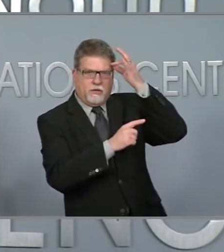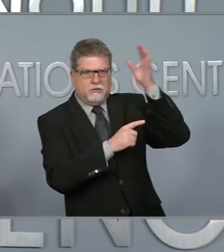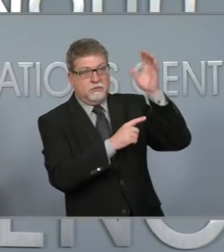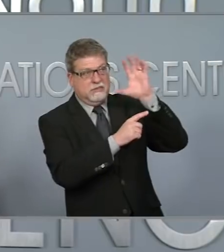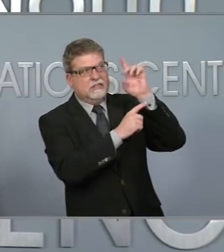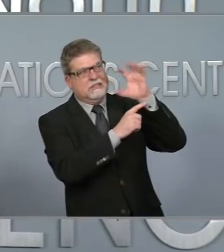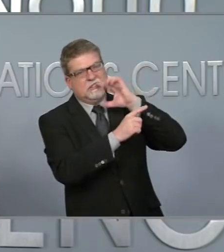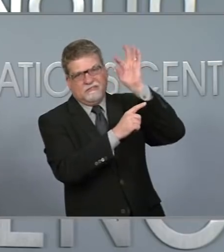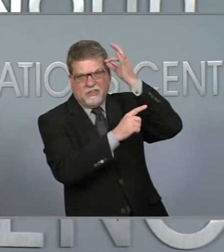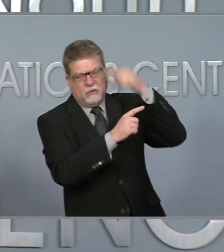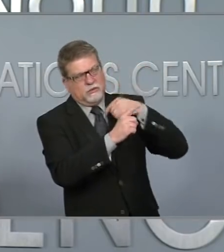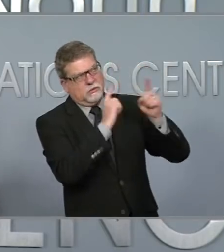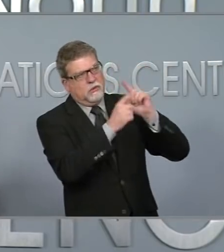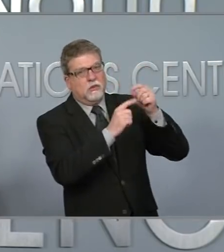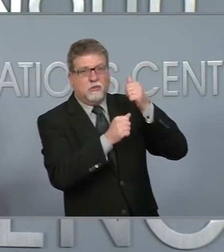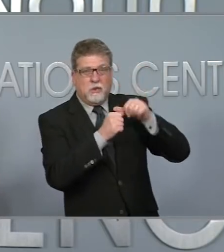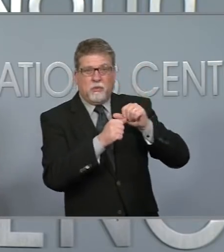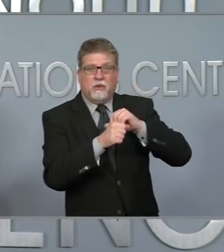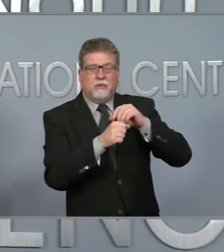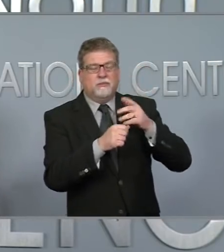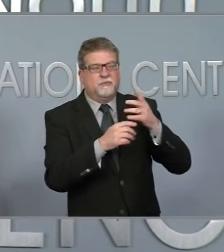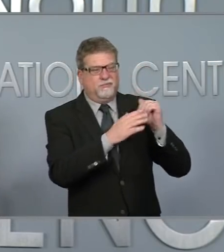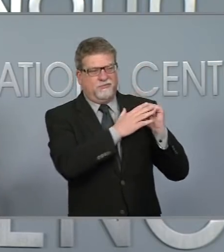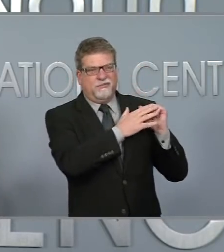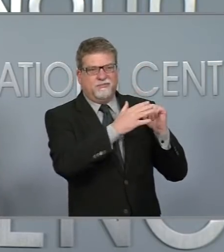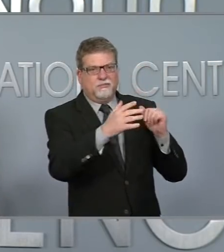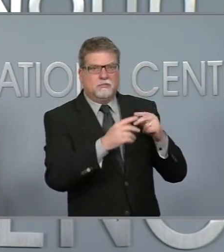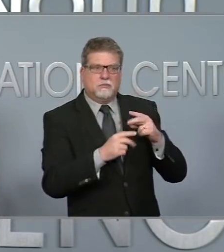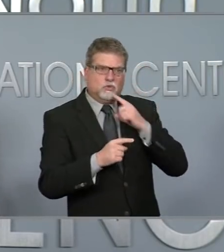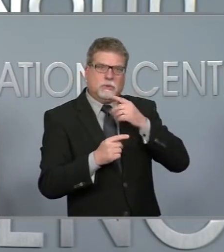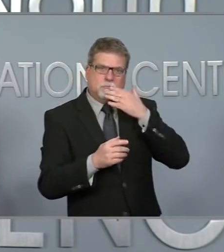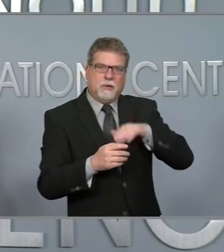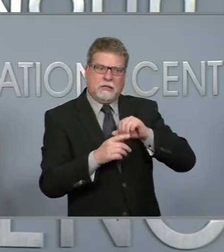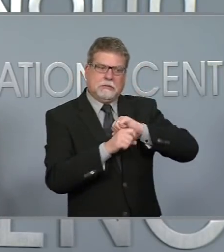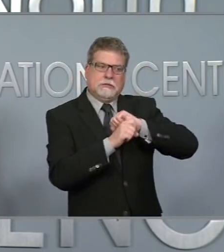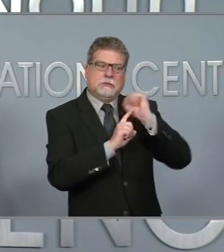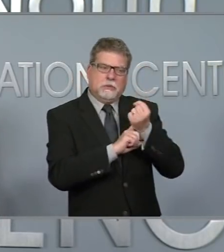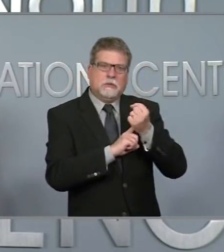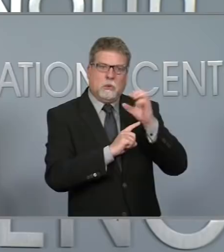expertos médicos que este es el momento de padecerlo si los CDC no lo han publicado. Voy a